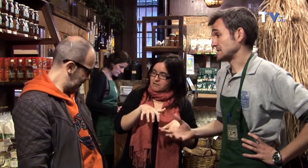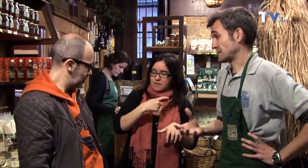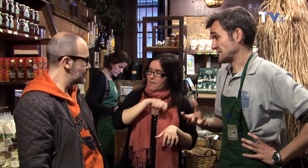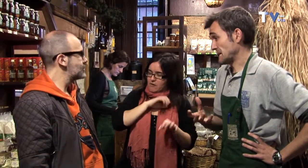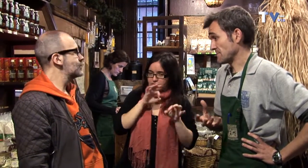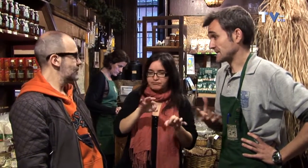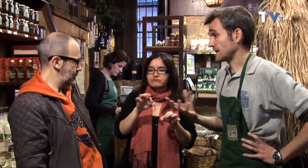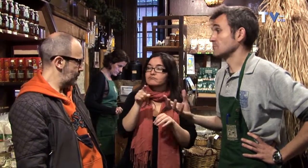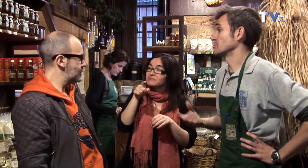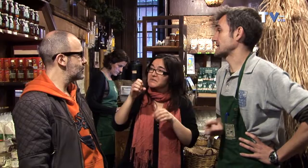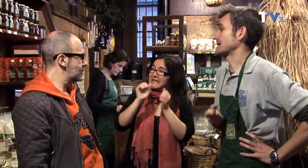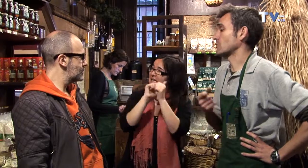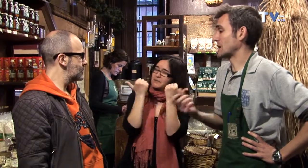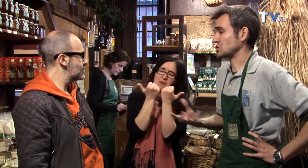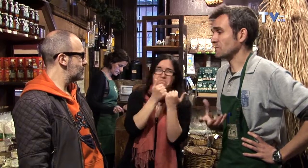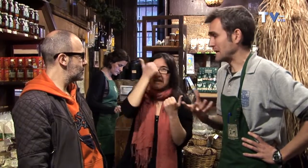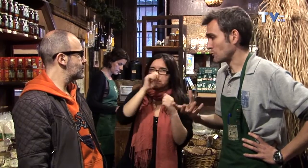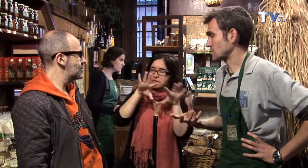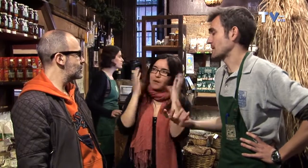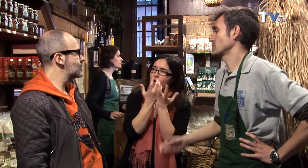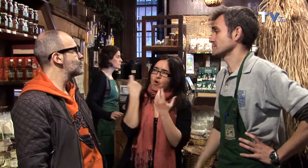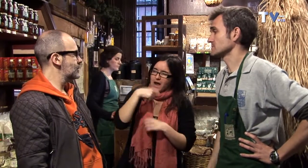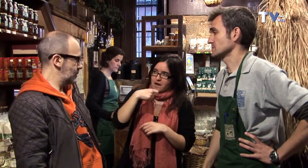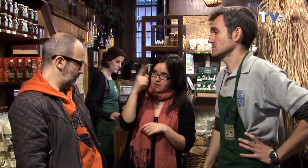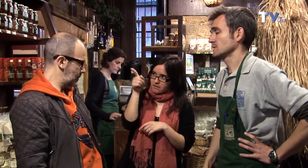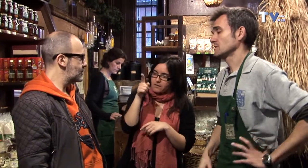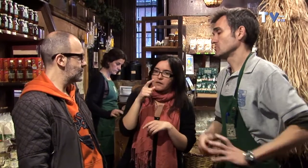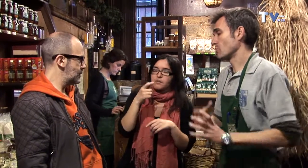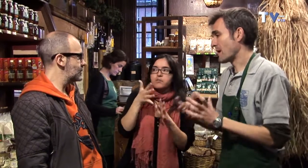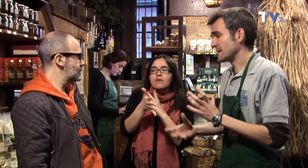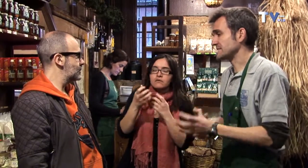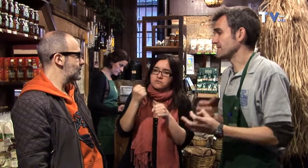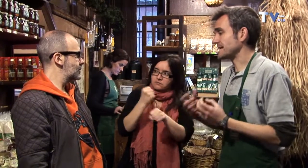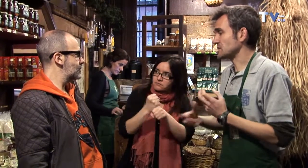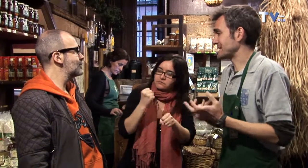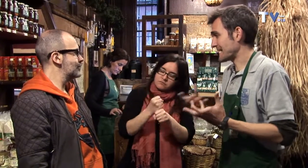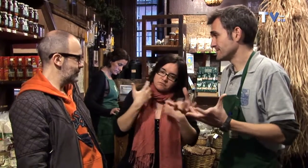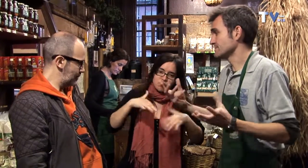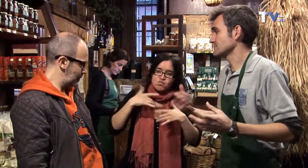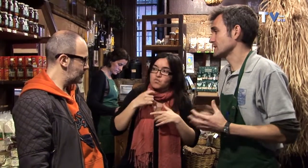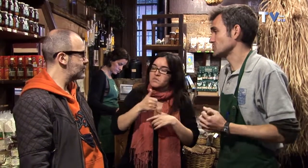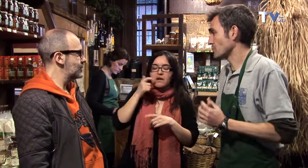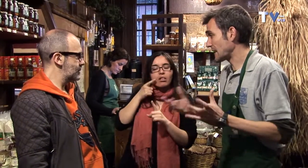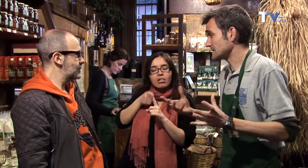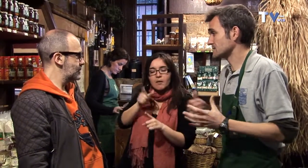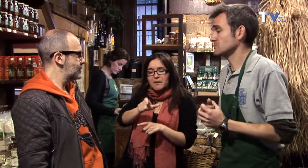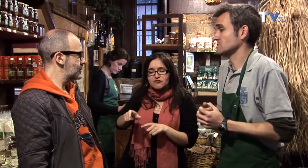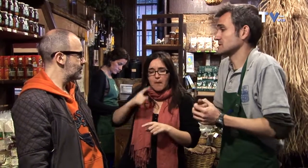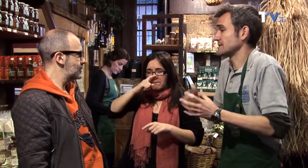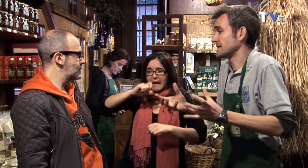Es una planta de origen español, concretamente de Castilla y León. Es la especia más cara de todo el mundo